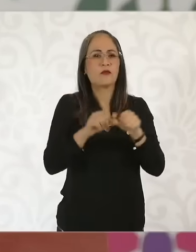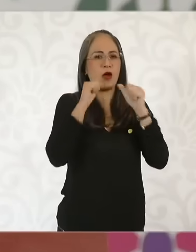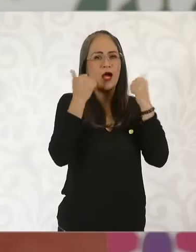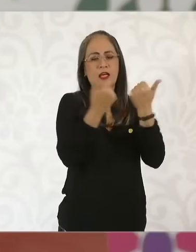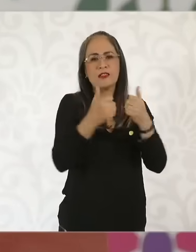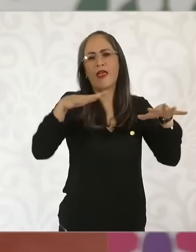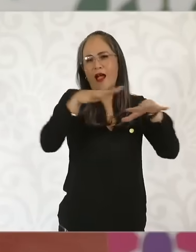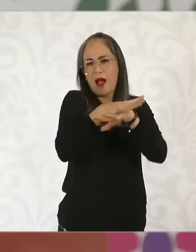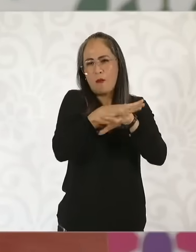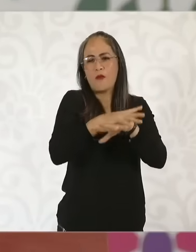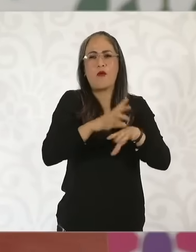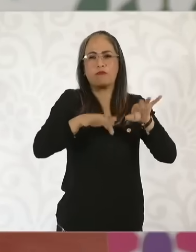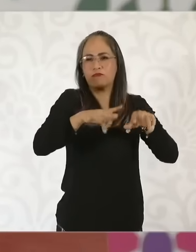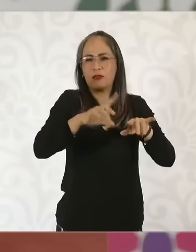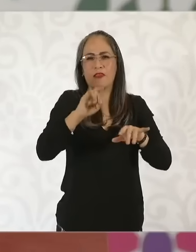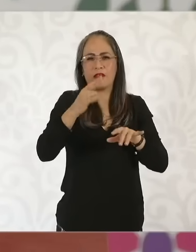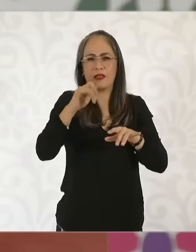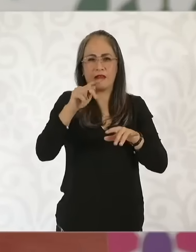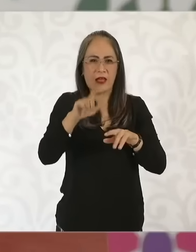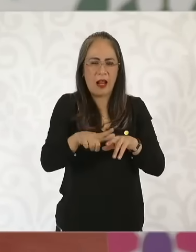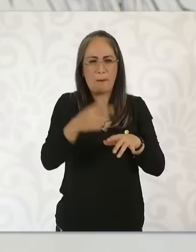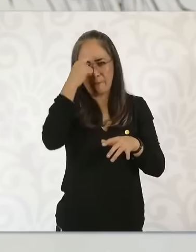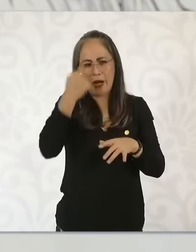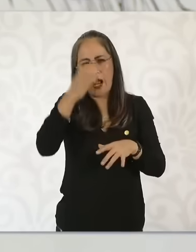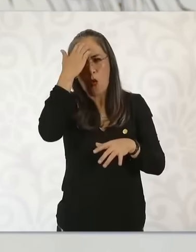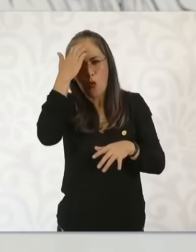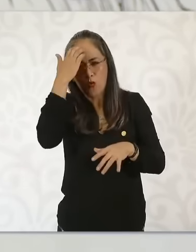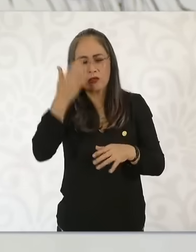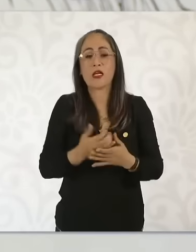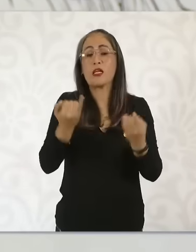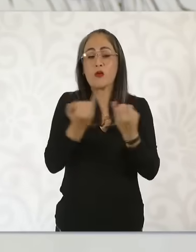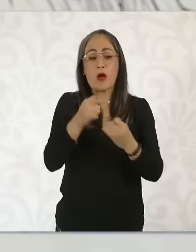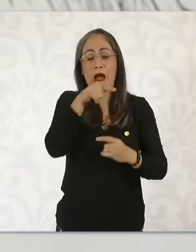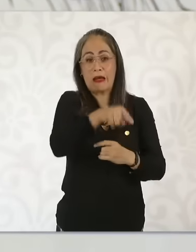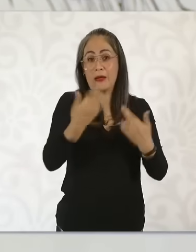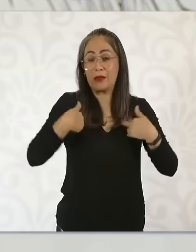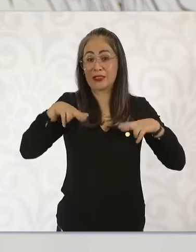también para que conozcan. Y por otro lado, el congresista demócrata estaba mucho más interesado